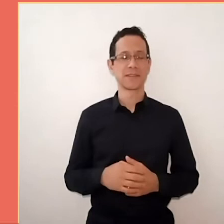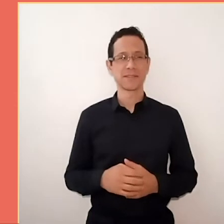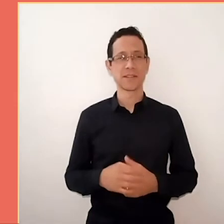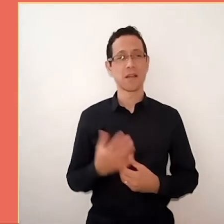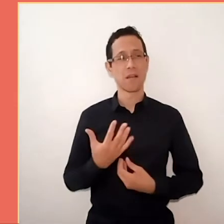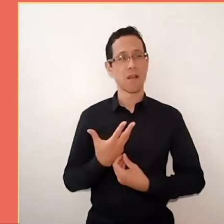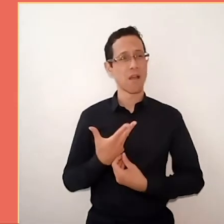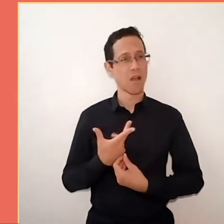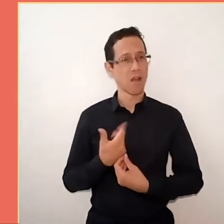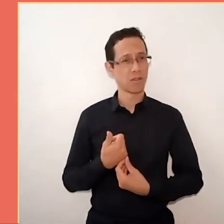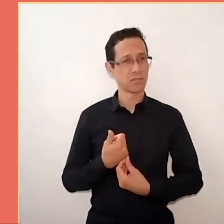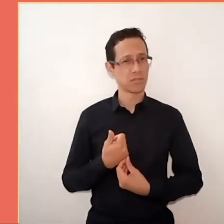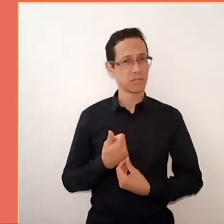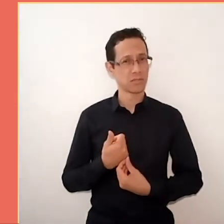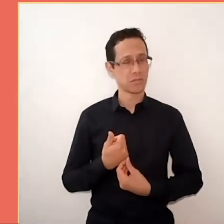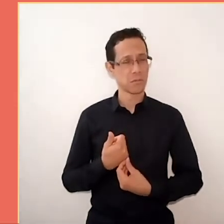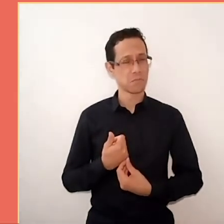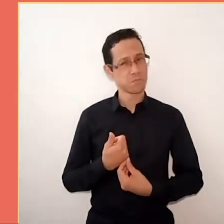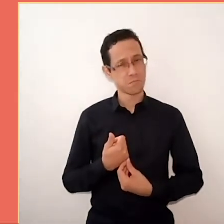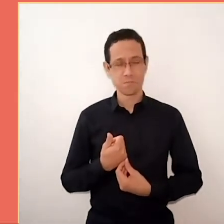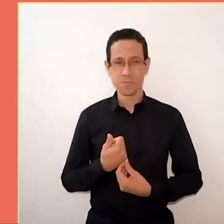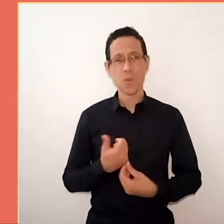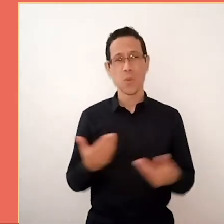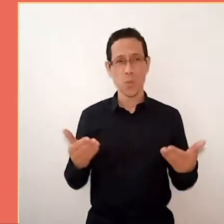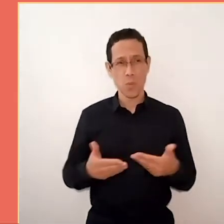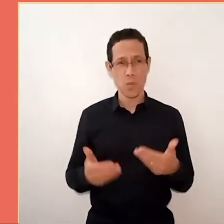embora, hoje em dia, seja tão fácil o acesso à arte